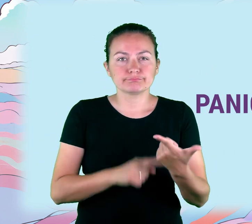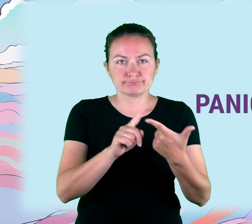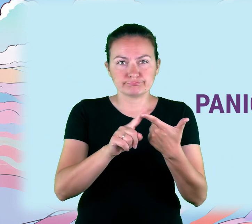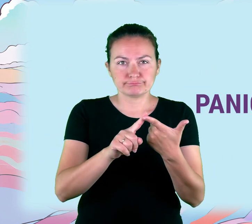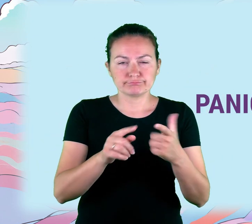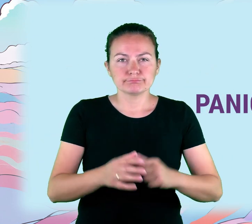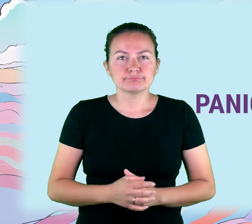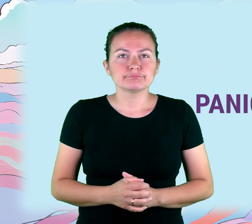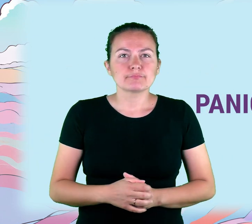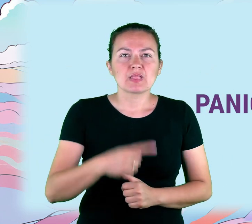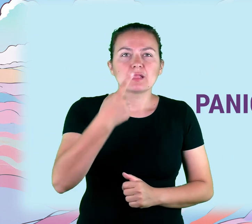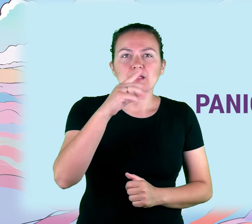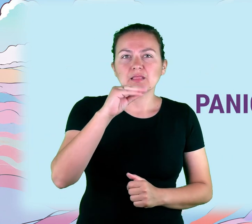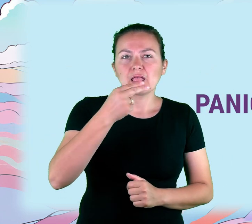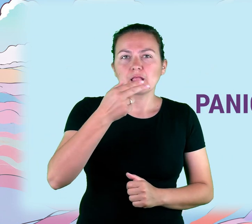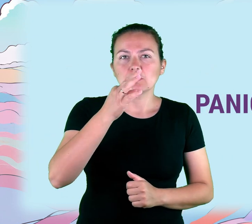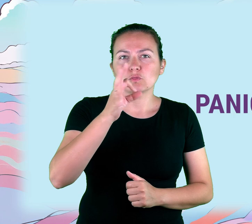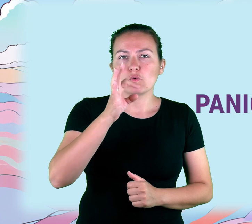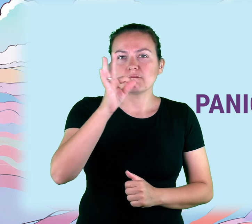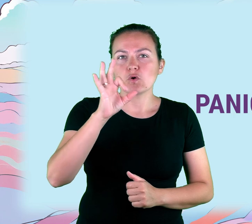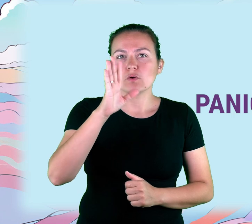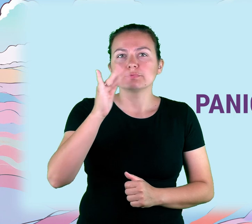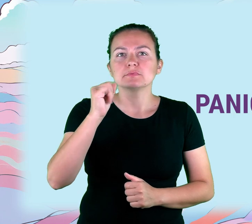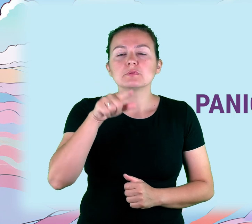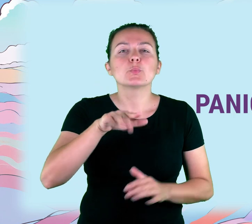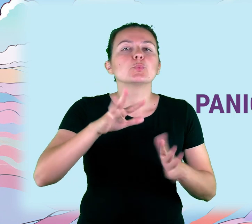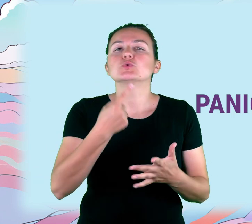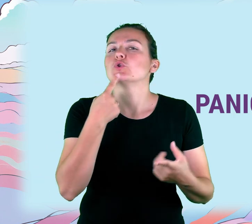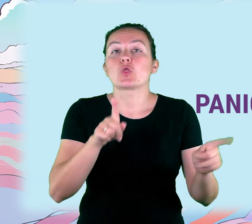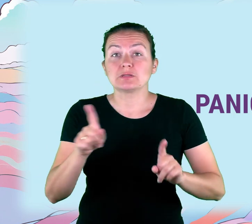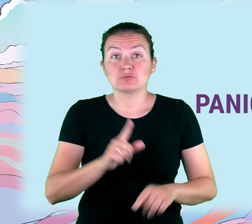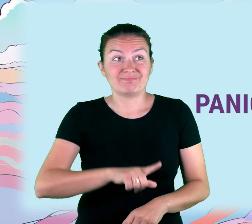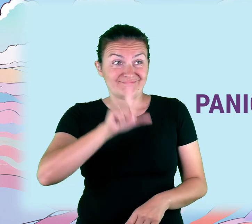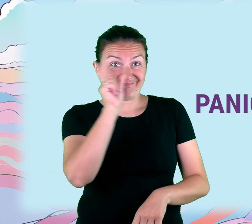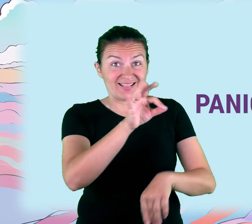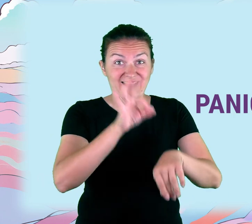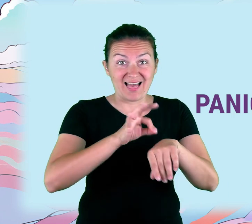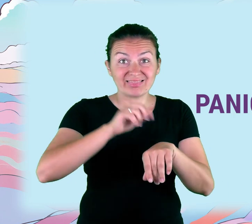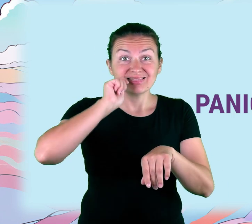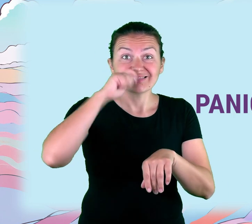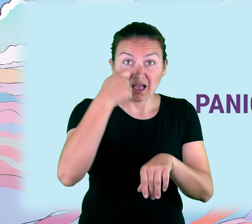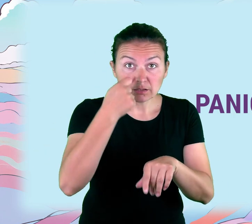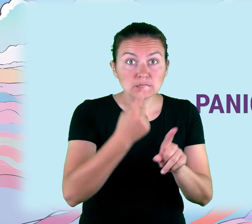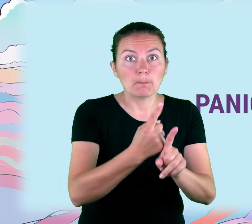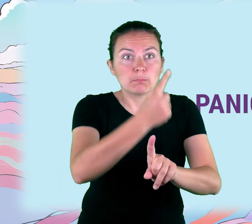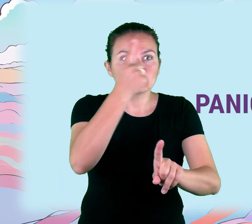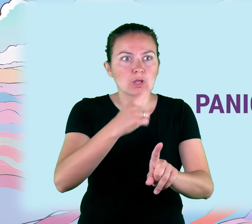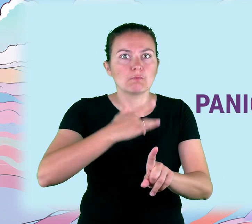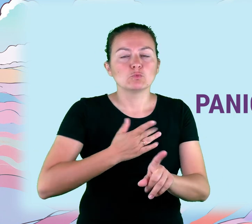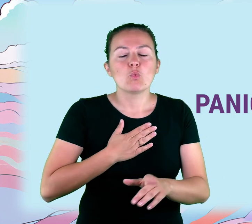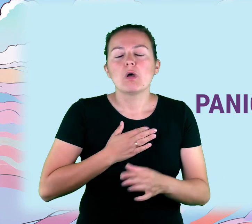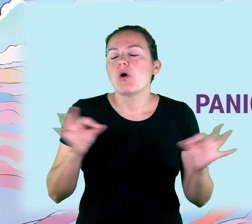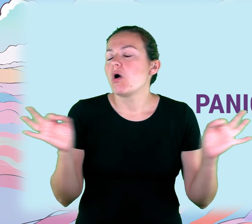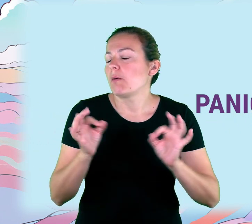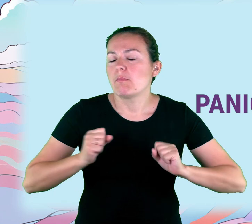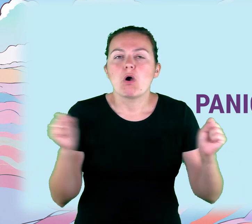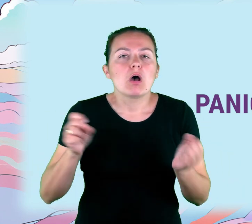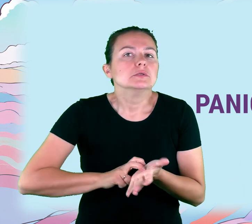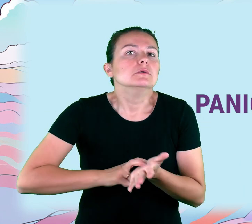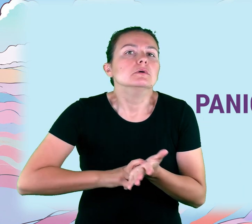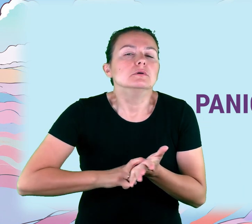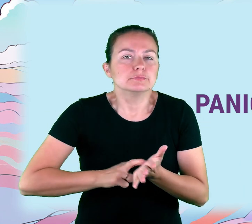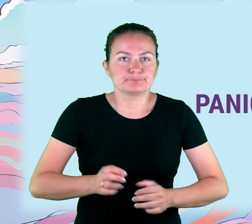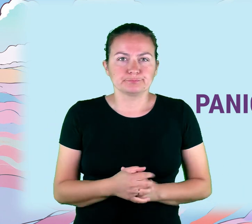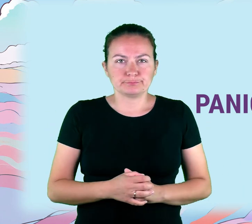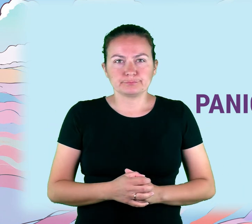2. Dentofobia to paniczny strach przed wizytami u dentysty.